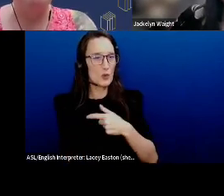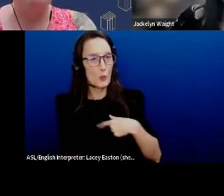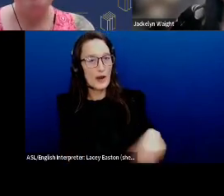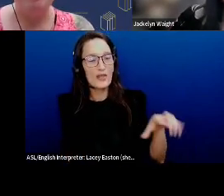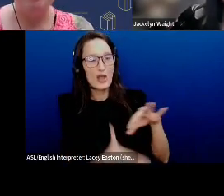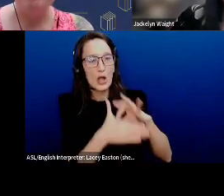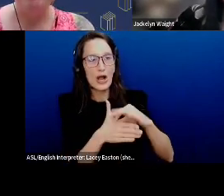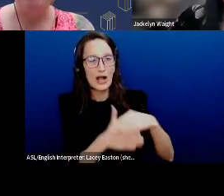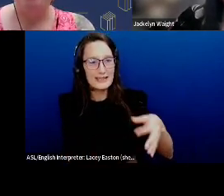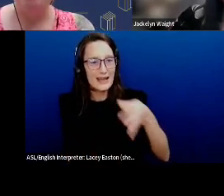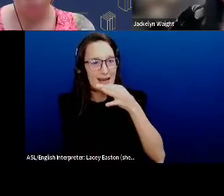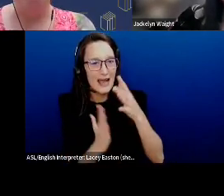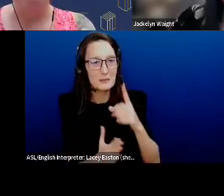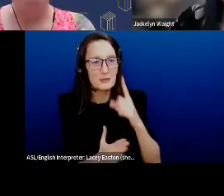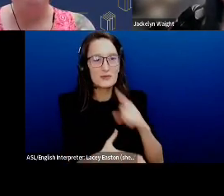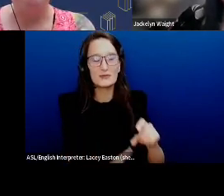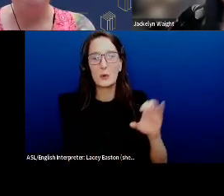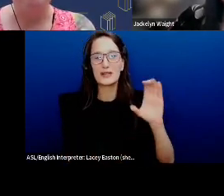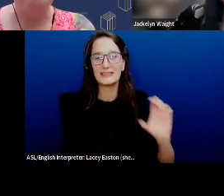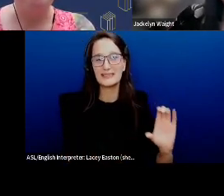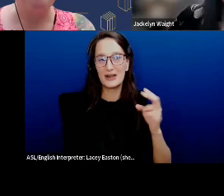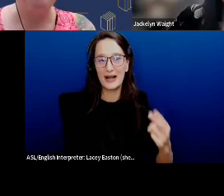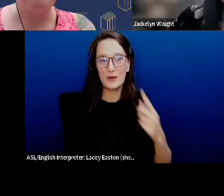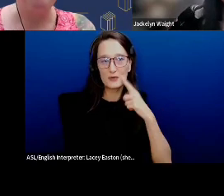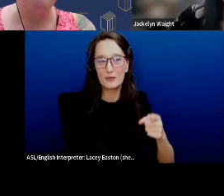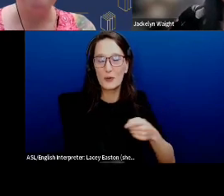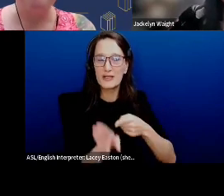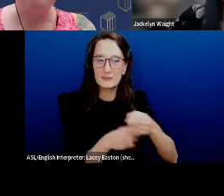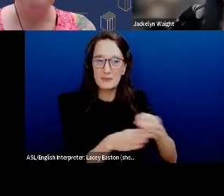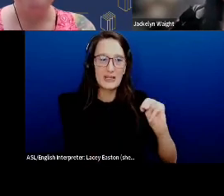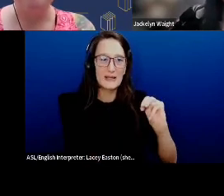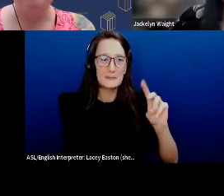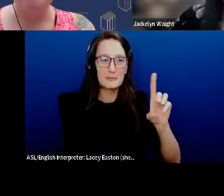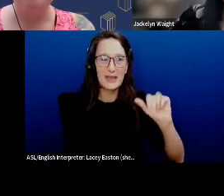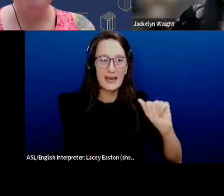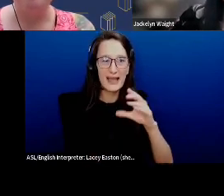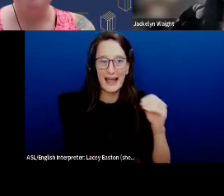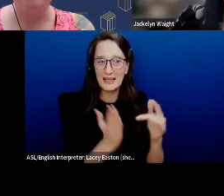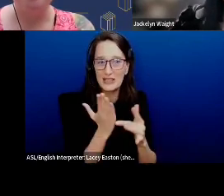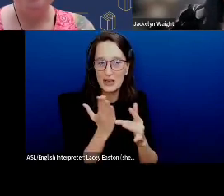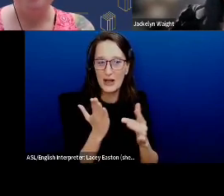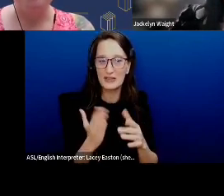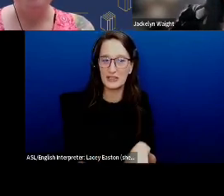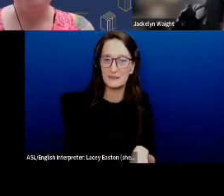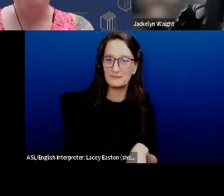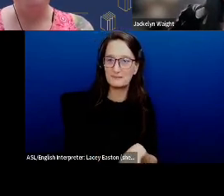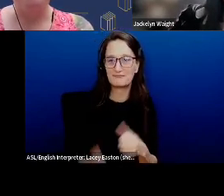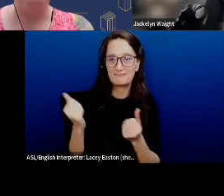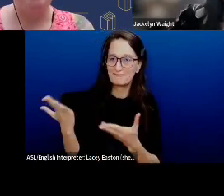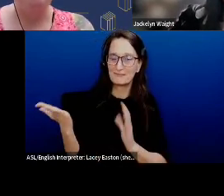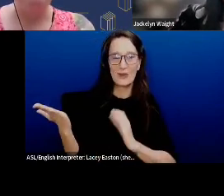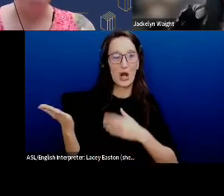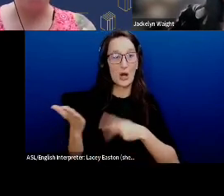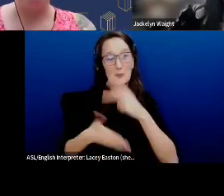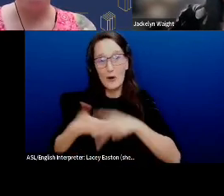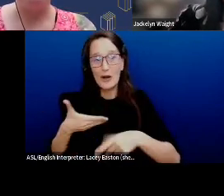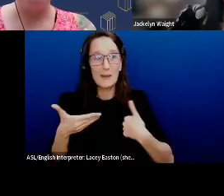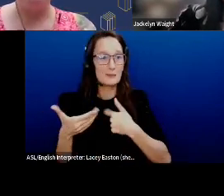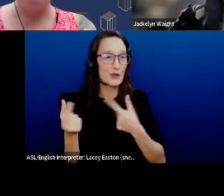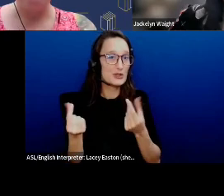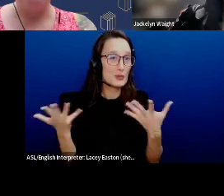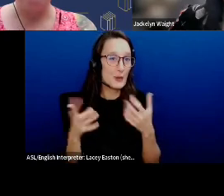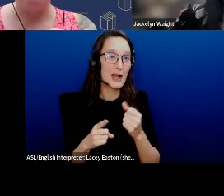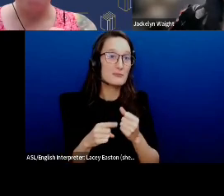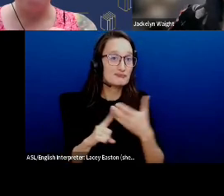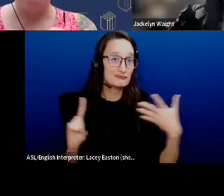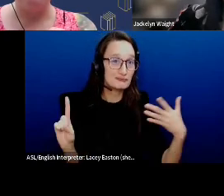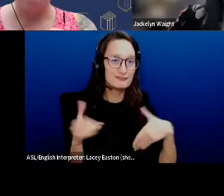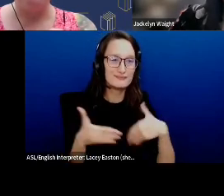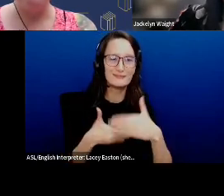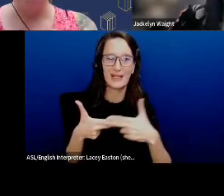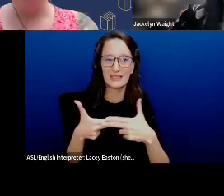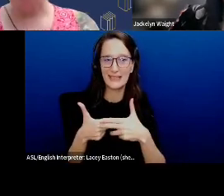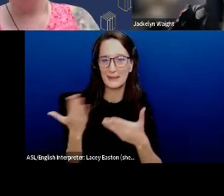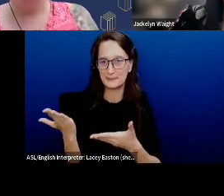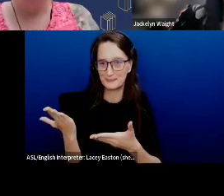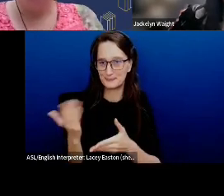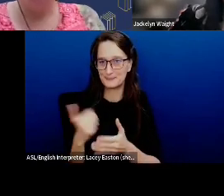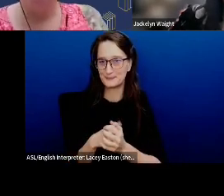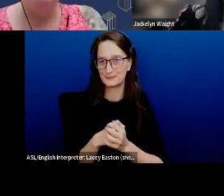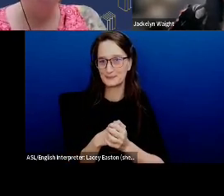para medios y tecnología especializados. Programemos y lo que hacemos. Siguiente diapositiva.